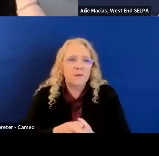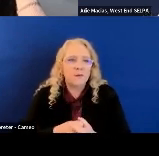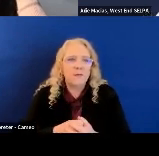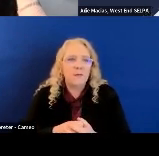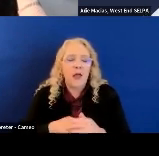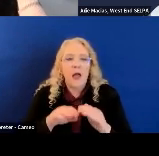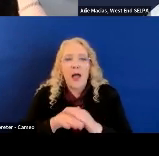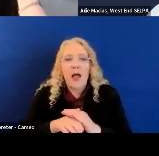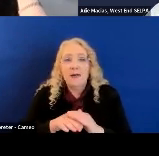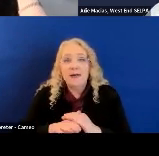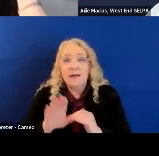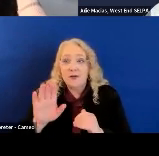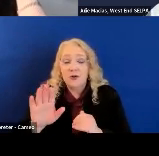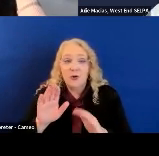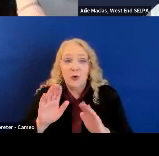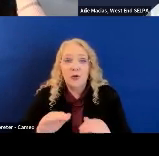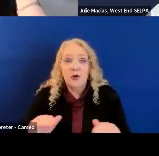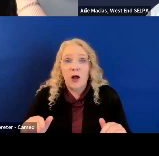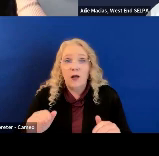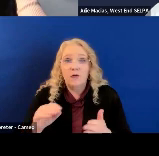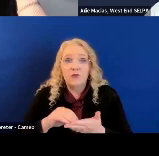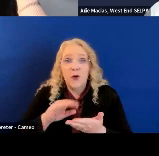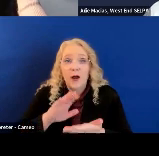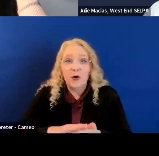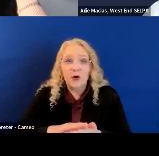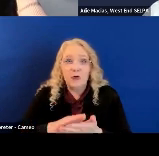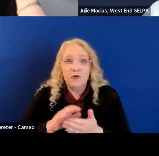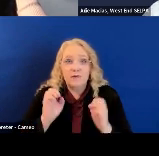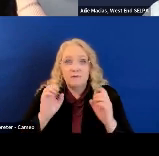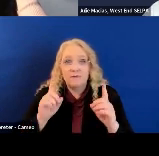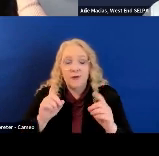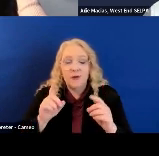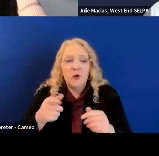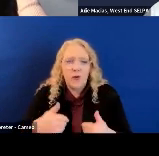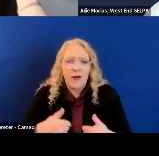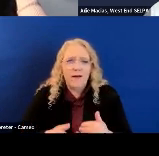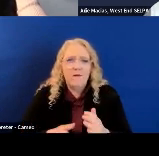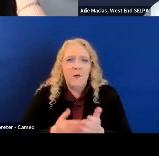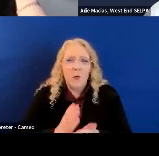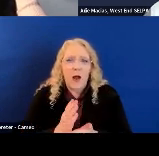a los registros educativos de su hijo, tiene derecho a revisar los registros de su hijo, incluidas